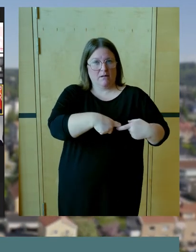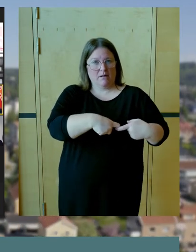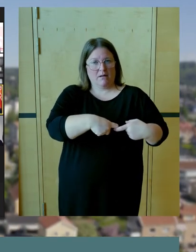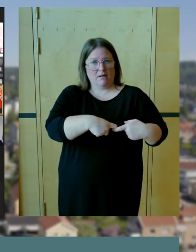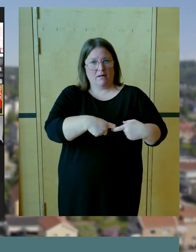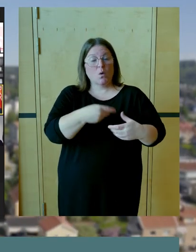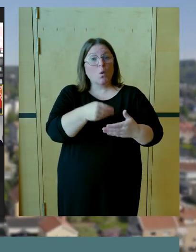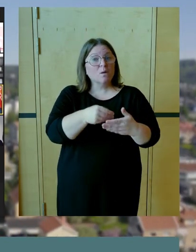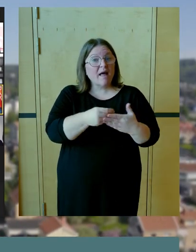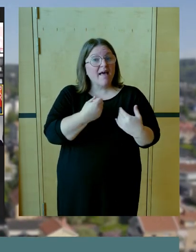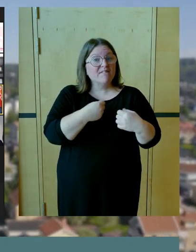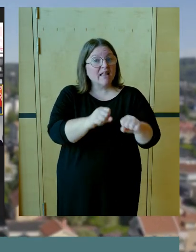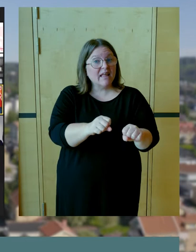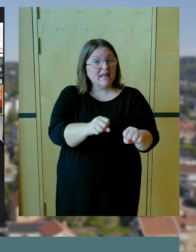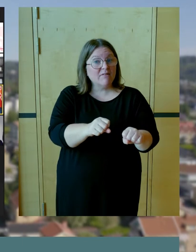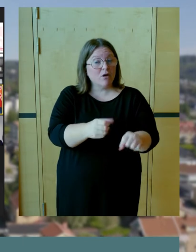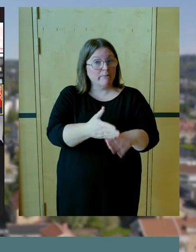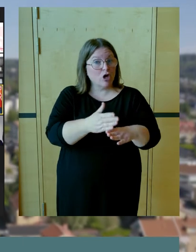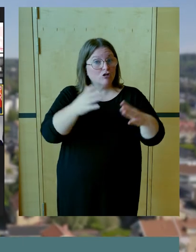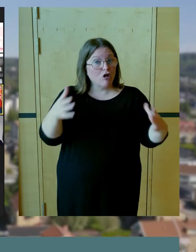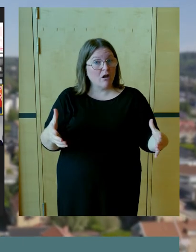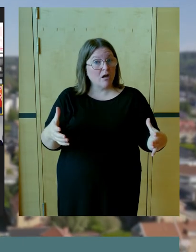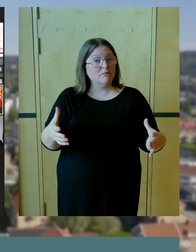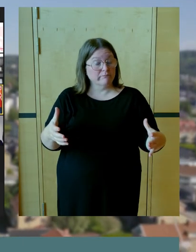Effektivt att döda störa det råder det ingen tvekan om